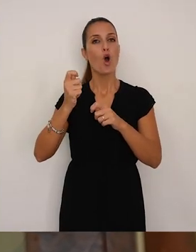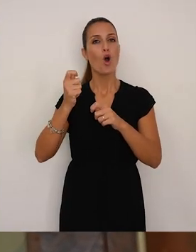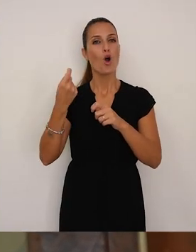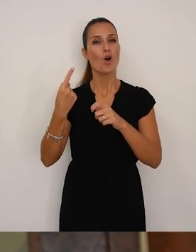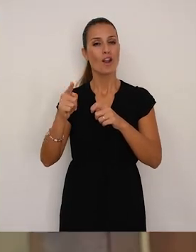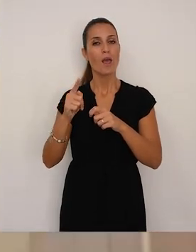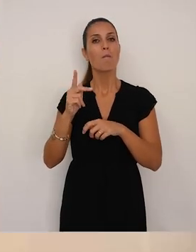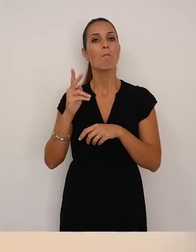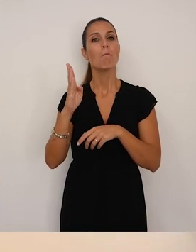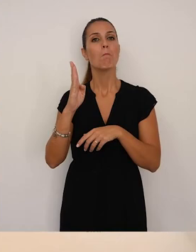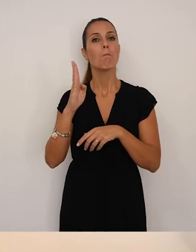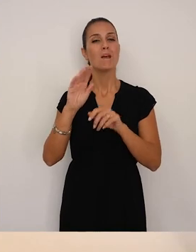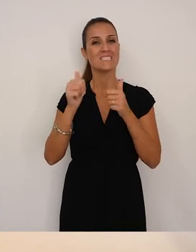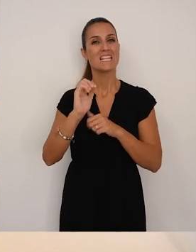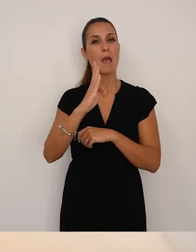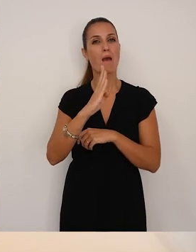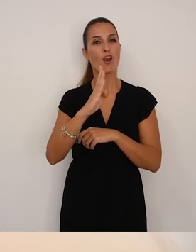del barocco napoletano.